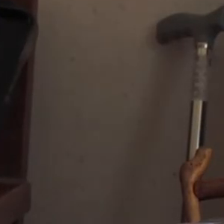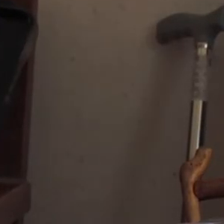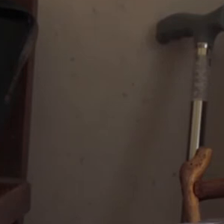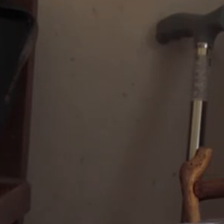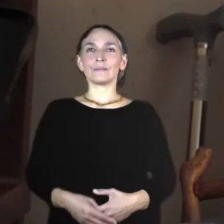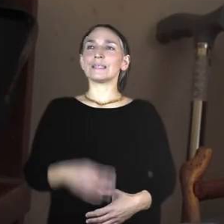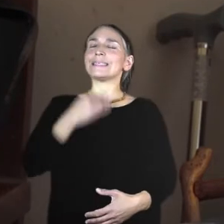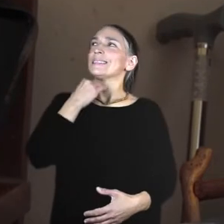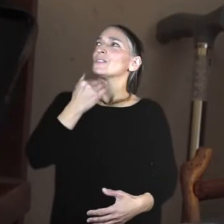No sé cómo explicarte…